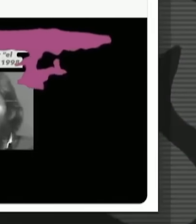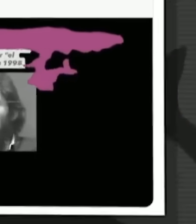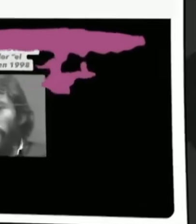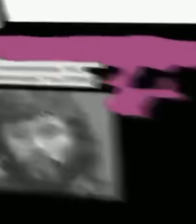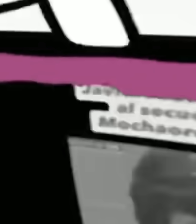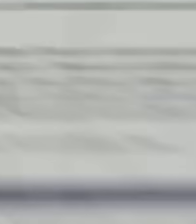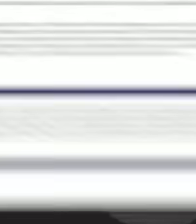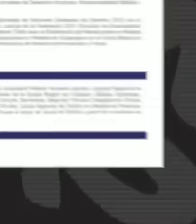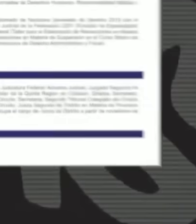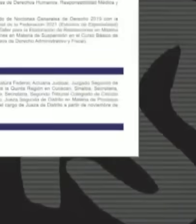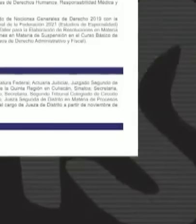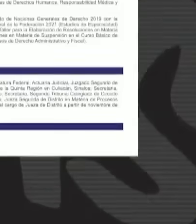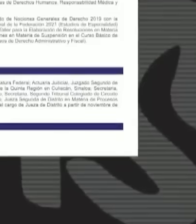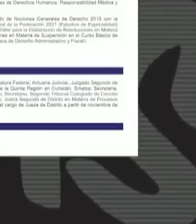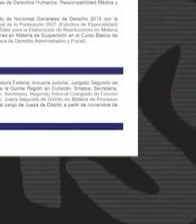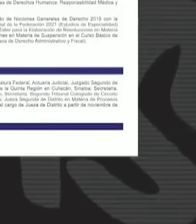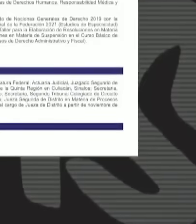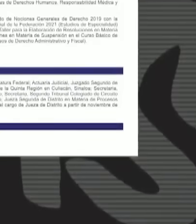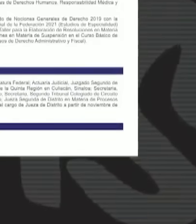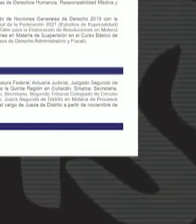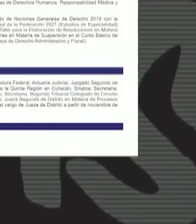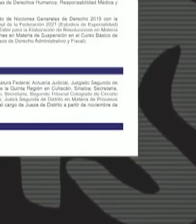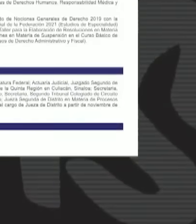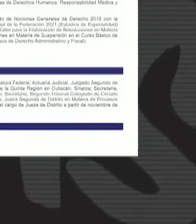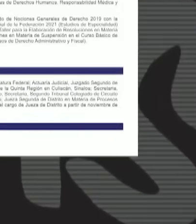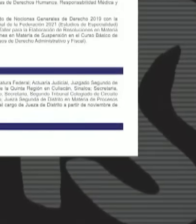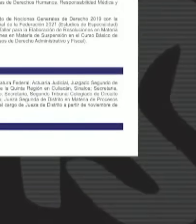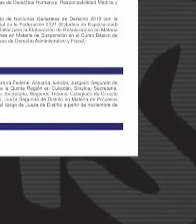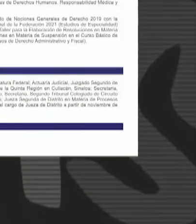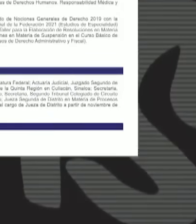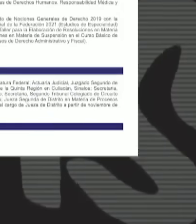La resolución fue emitida por la titular del juzgado segundo de distrito en materia penal